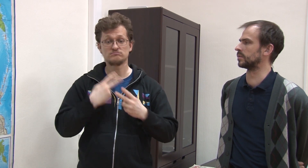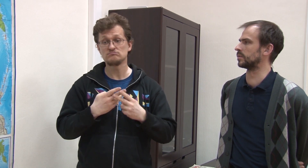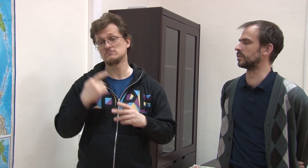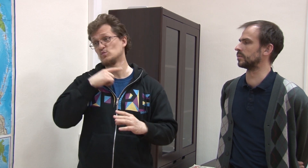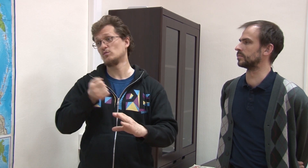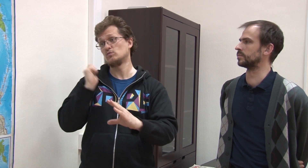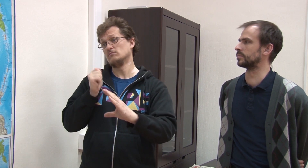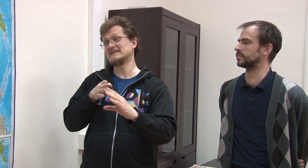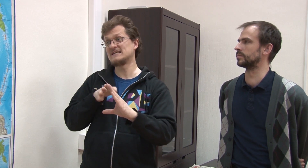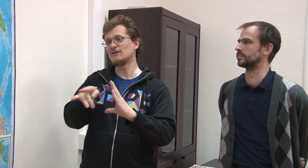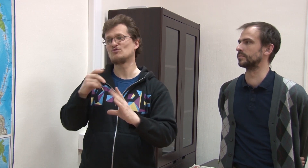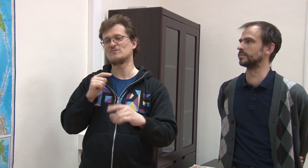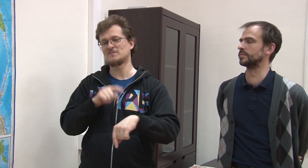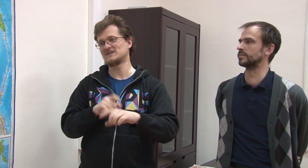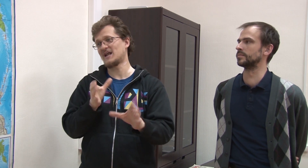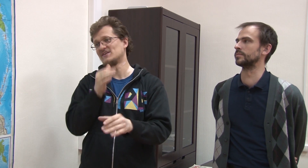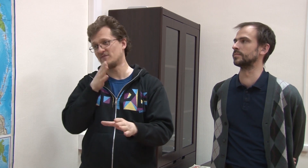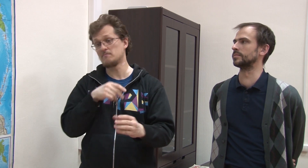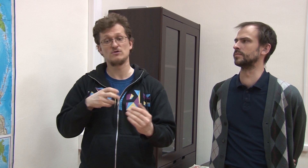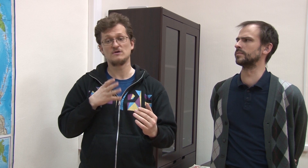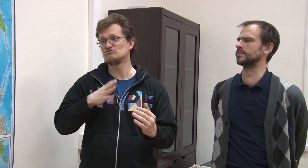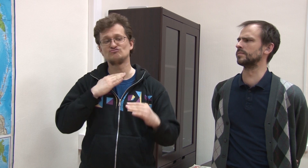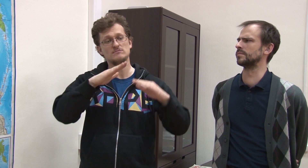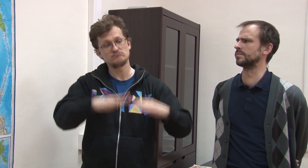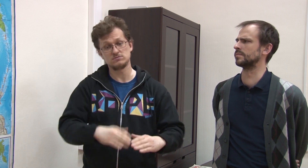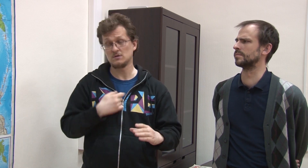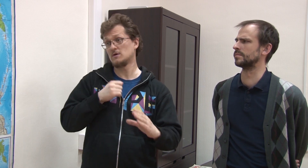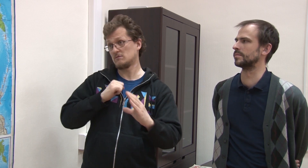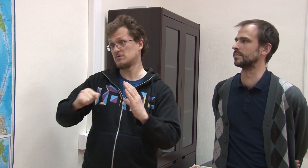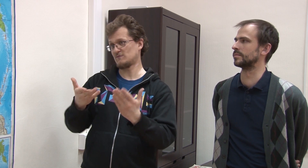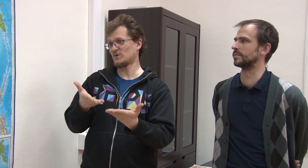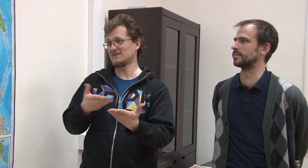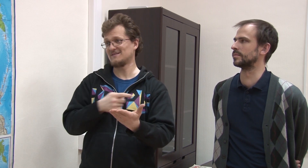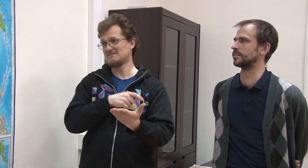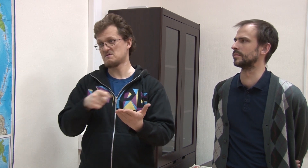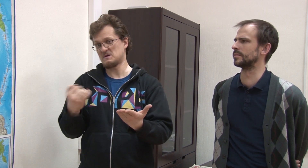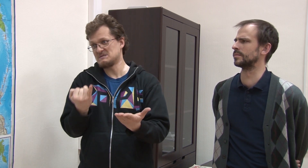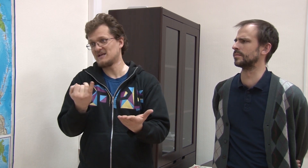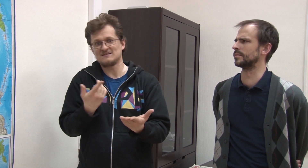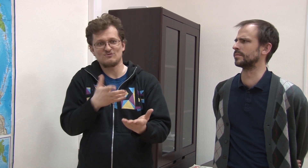И каторжане, недолго думая, пробили туннель в горе, чтобы сократить время, не ждать отлива. Вот, интересная вещь.